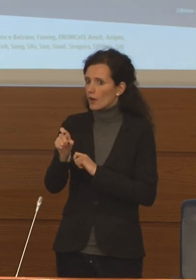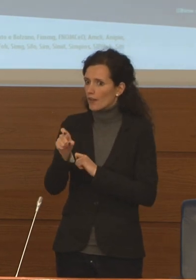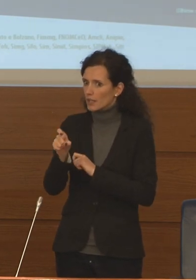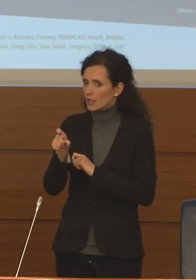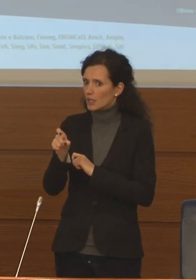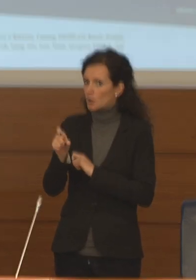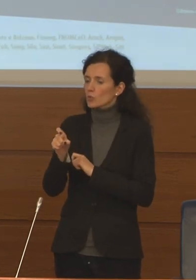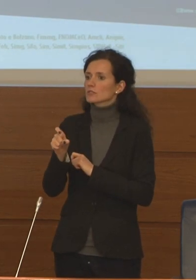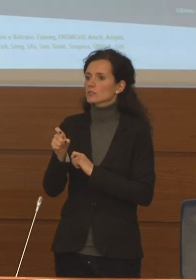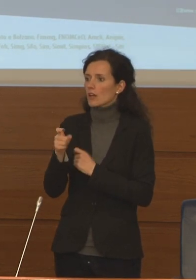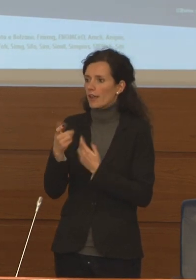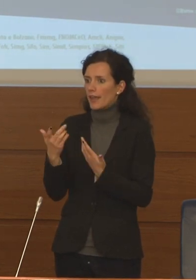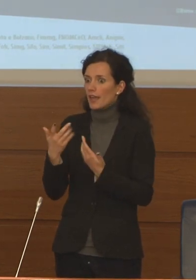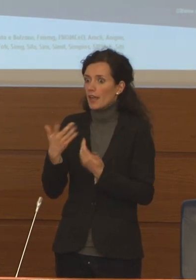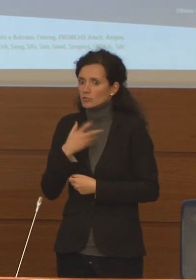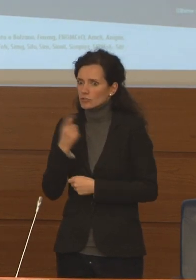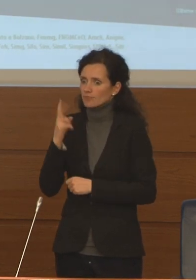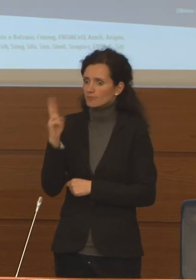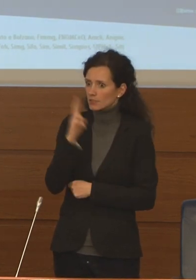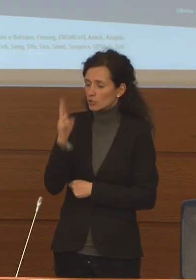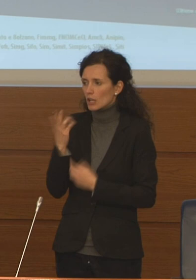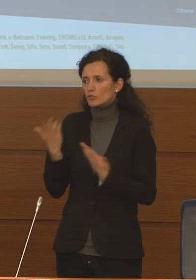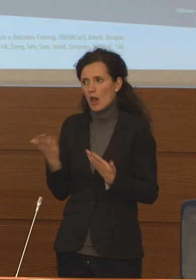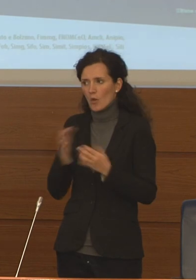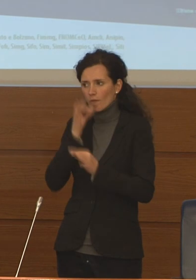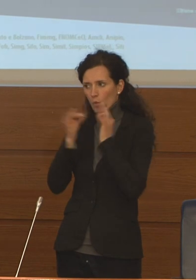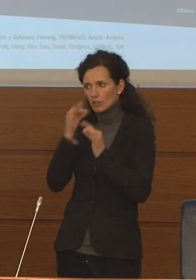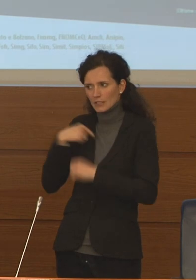a mio modo di vedere cambierebbe anche un po' quello che è stato il dato fino a